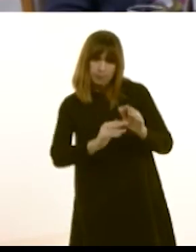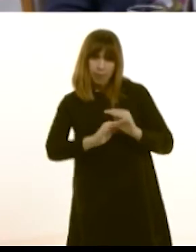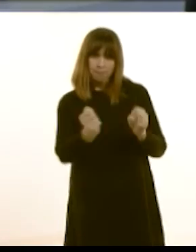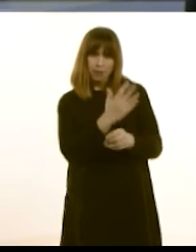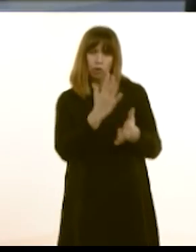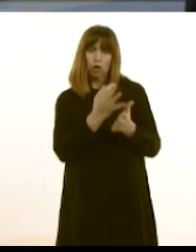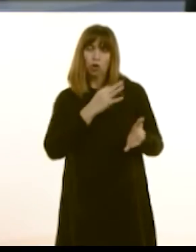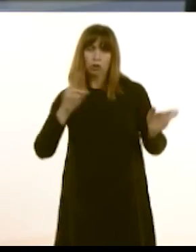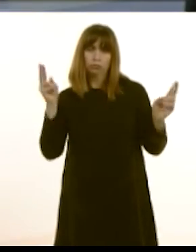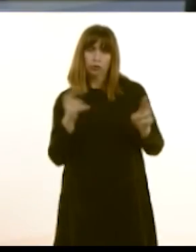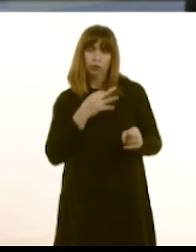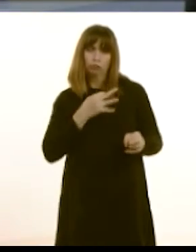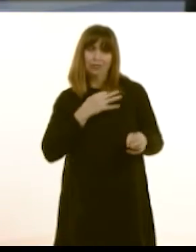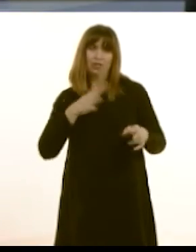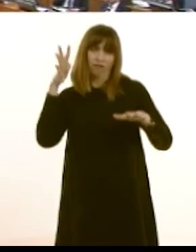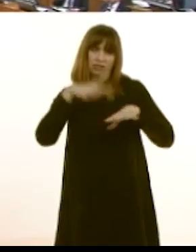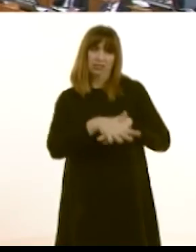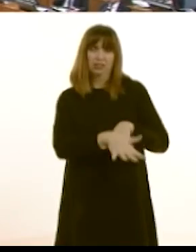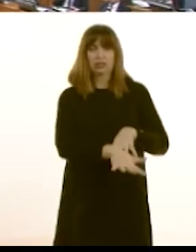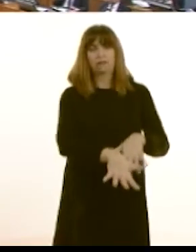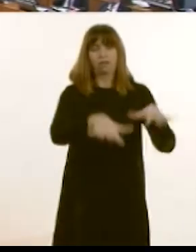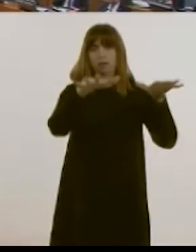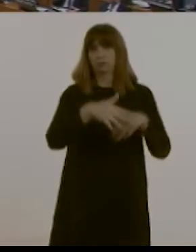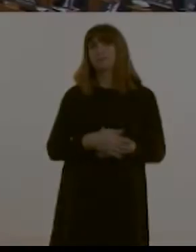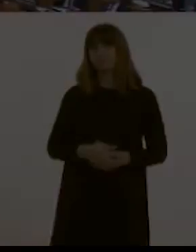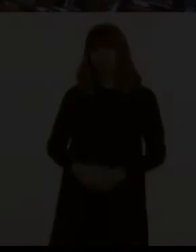Y Llywydd / The Presiding Officer: Thank you, First Minister.